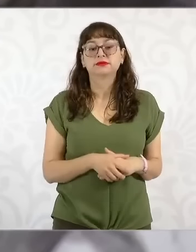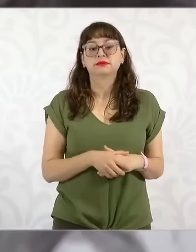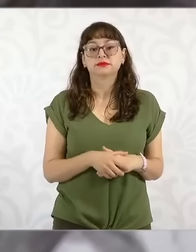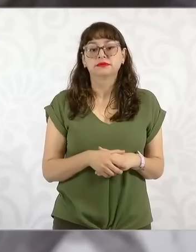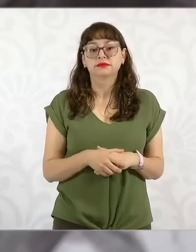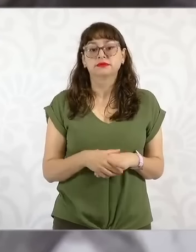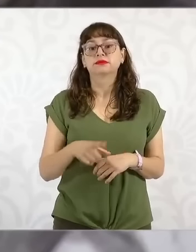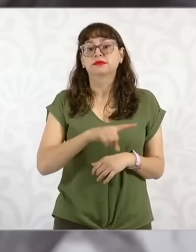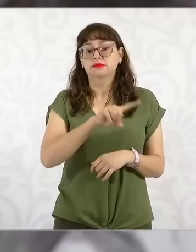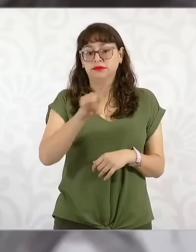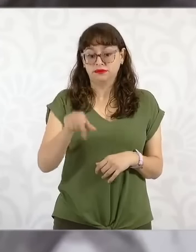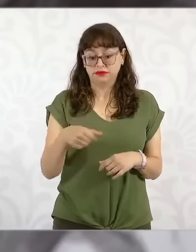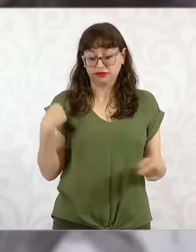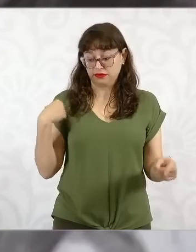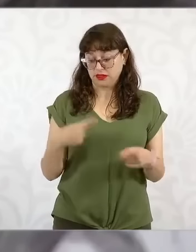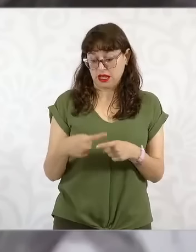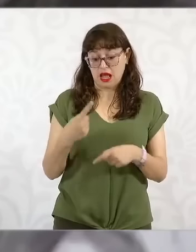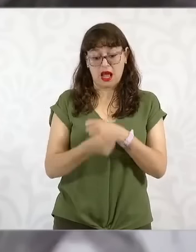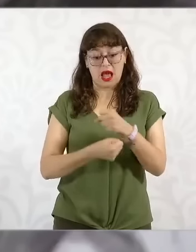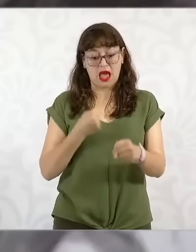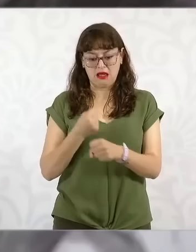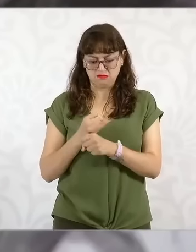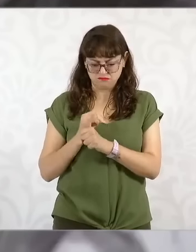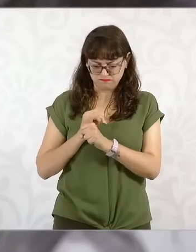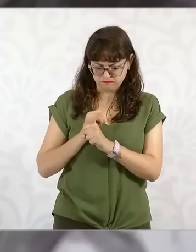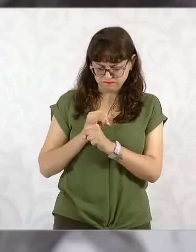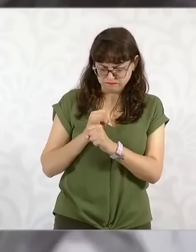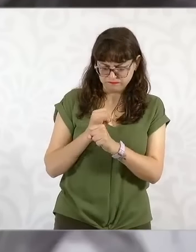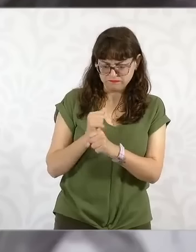una operación realizada este año fortaleció las investigaciones y permitió confirmar